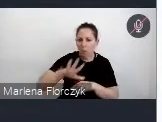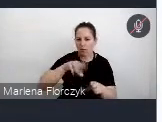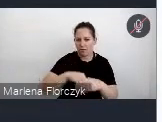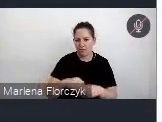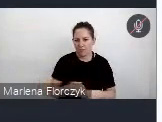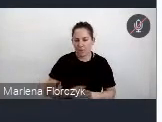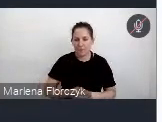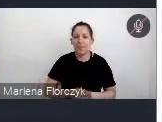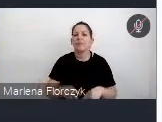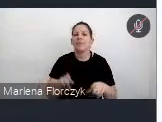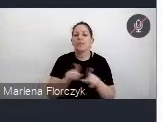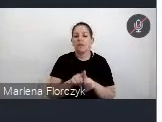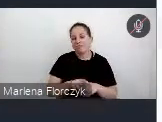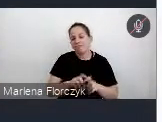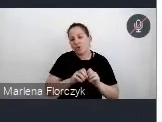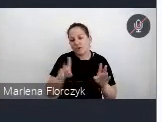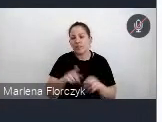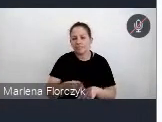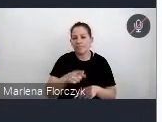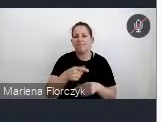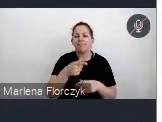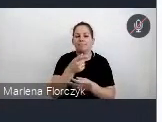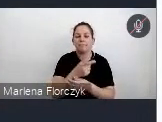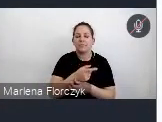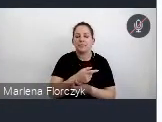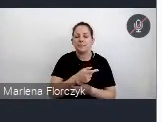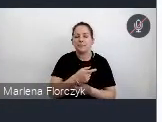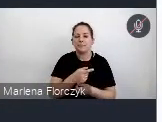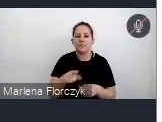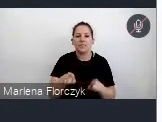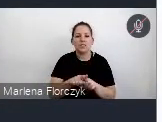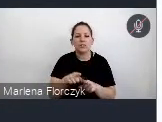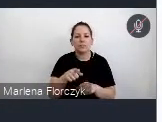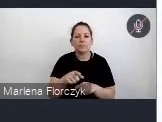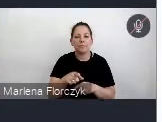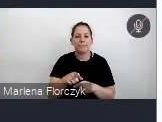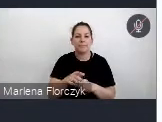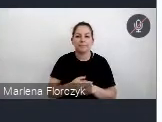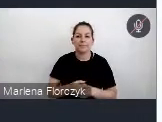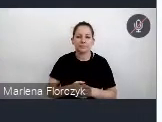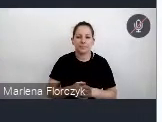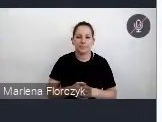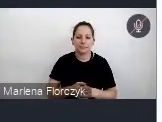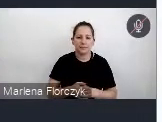Oczywiście konsekwencją tego jest wysokość za odpady,